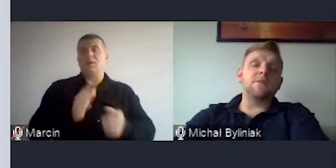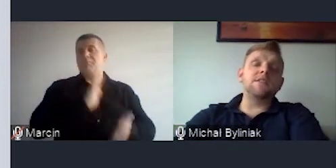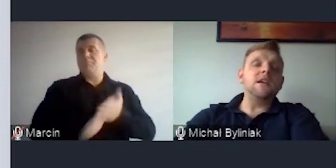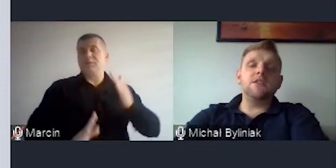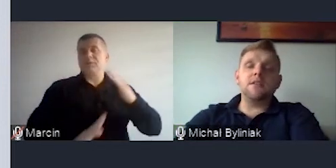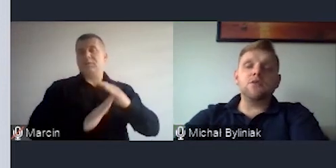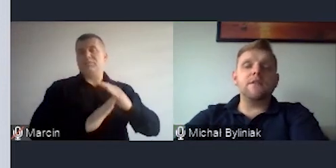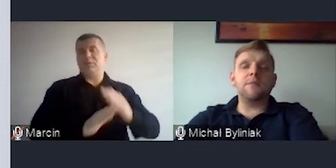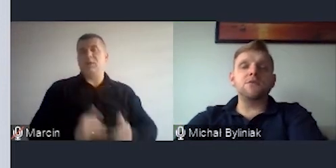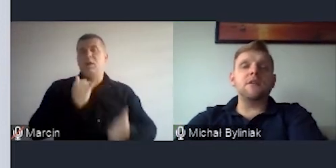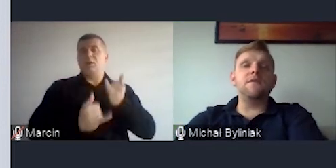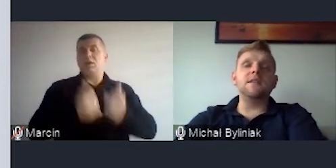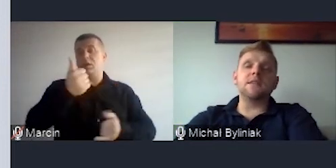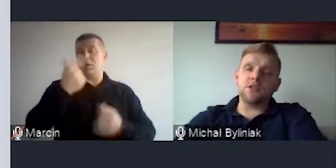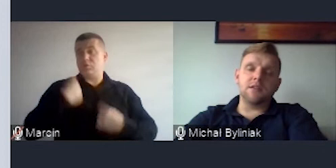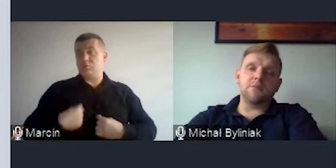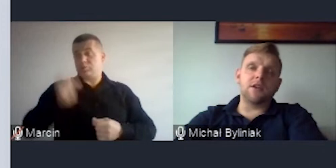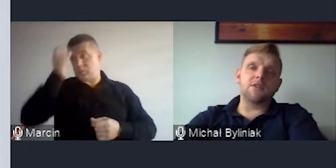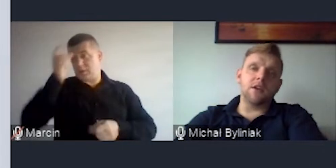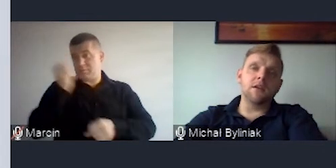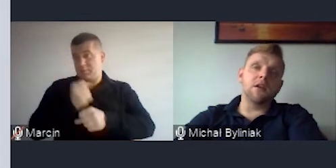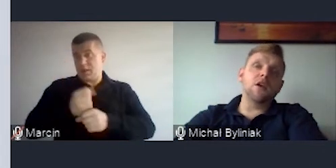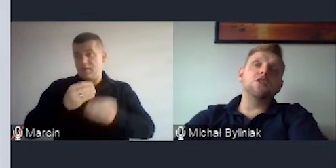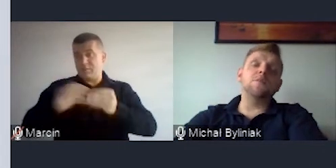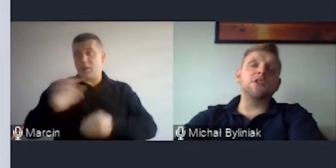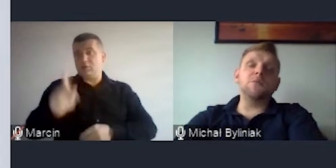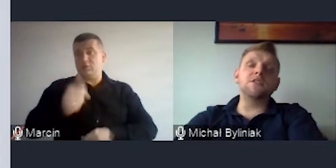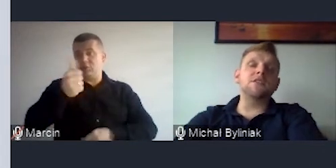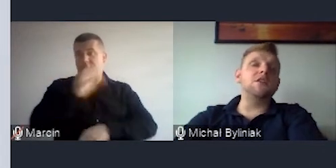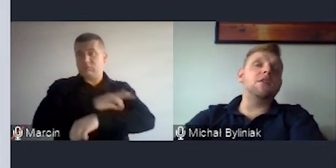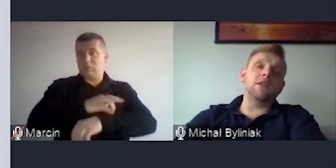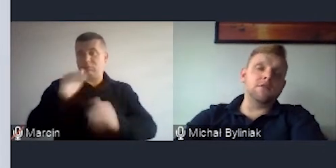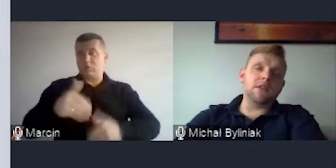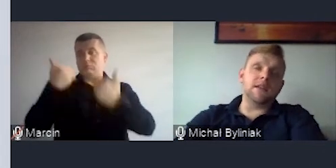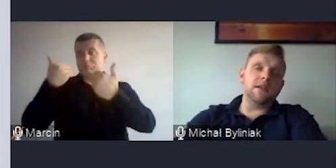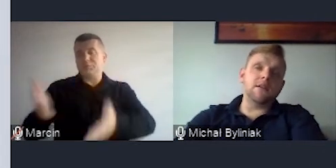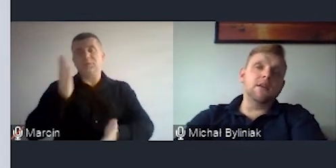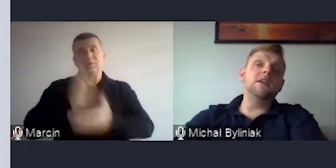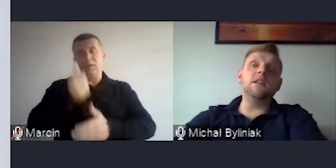Natomiast jeśli jeden człowiek pracuje w więcej niż jednym projekcie, to można mu przyznać tylko jeden dodatek